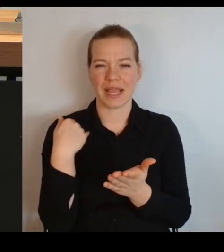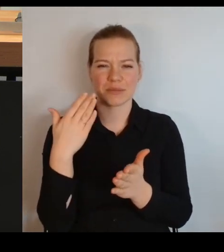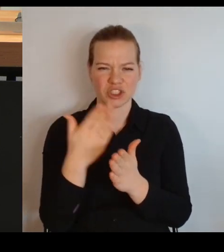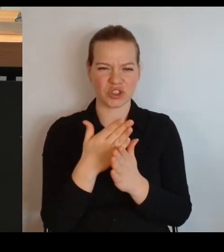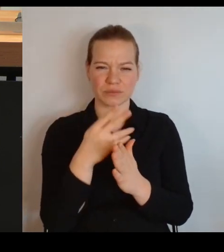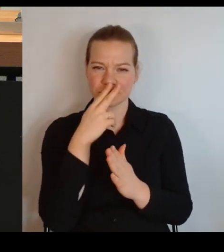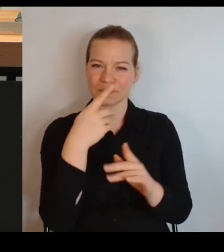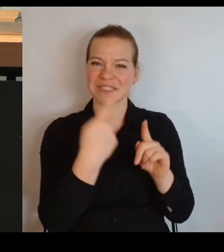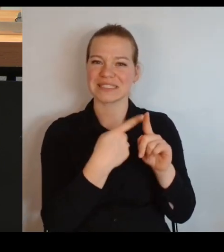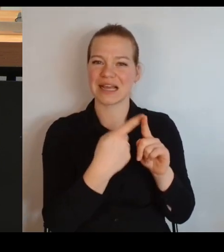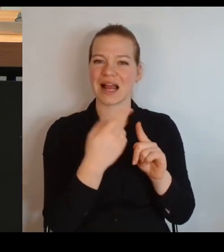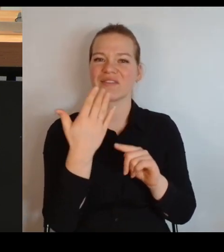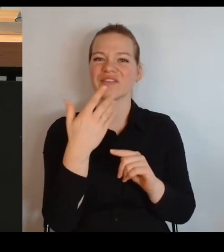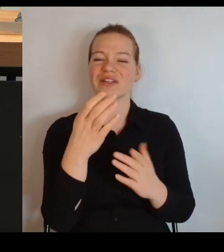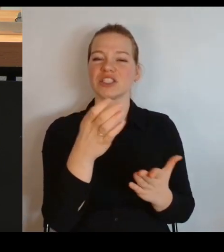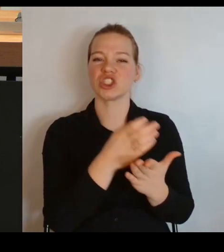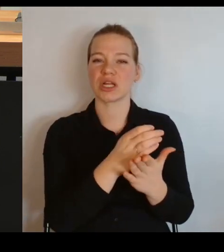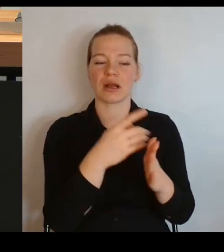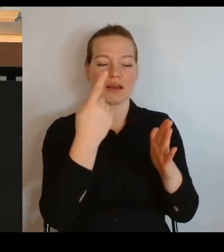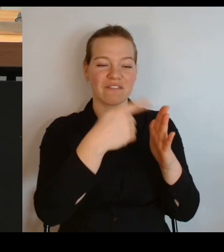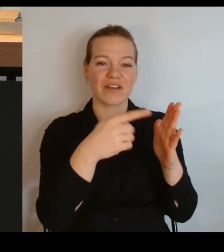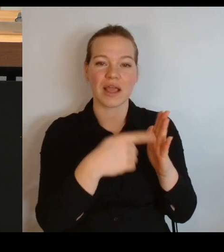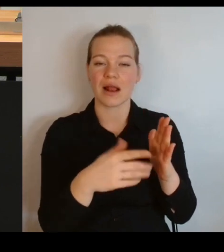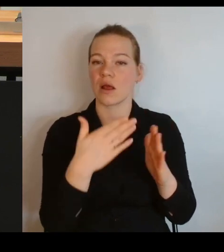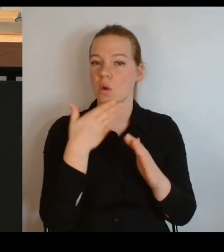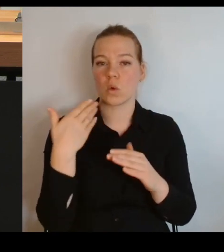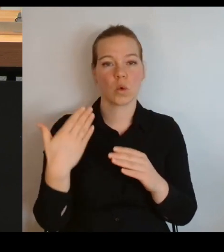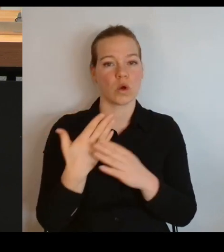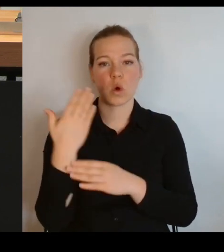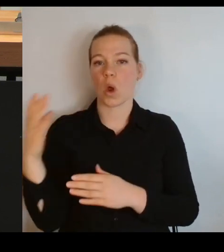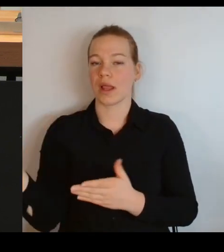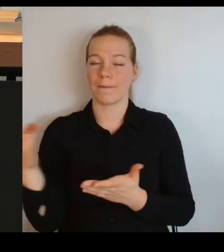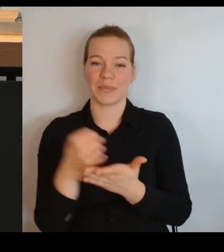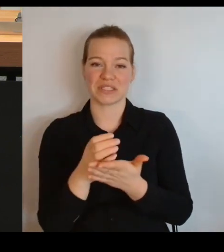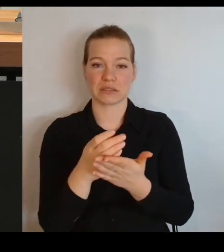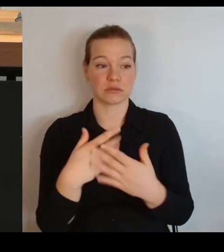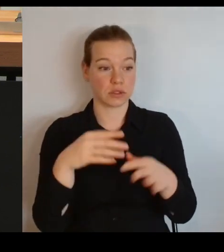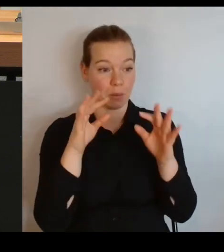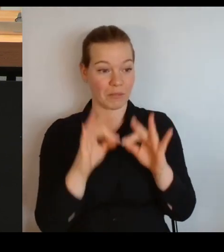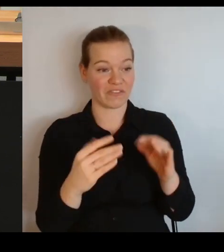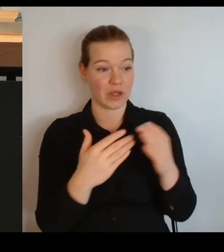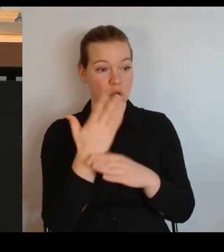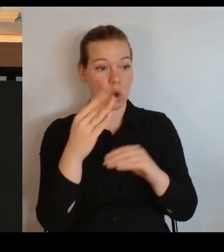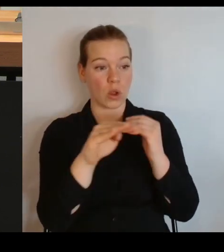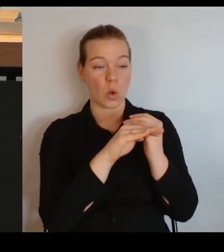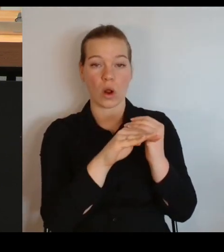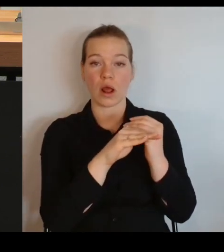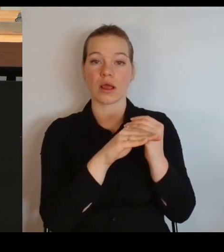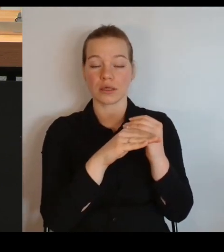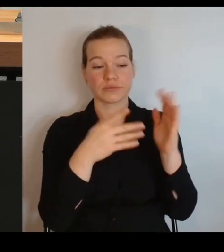gibt, dann gucken die sich das eine Zeit lang an und gehen relativ schnell wieder weg, weil sie sagen, das halten sie nicht aus.